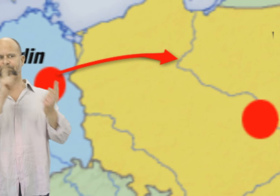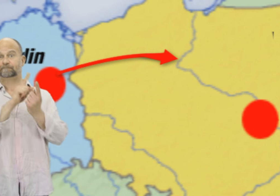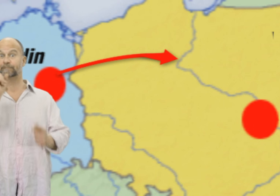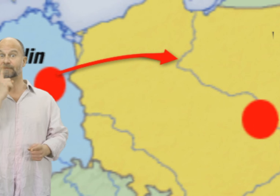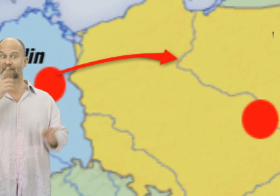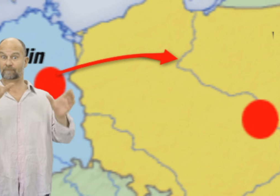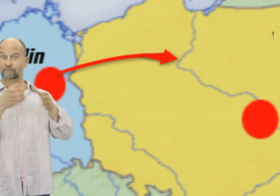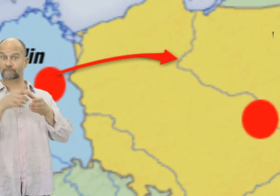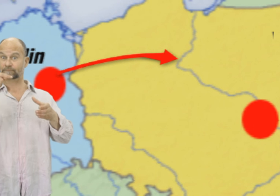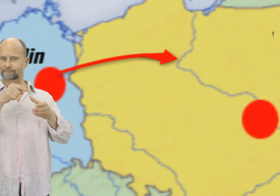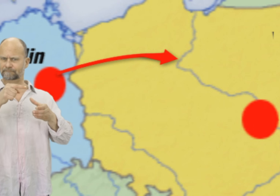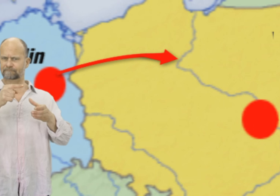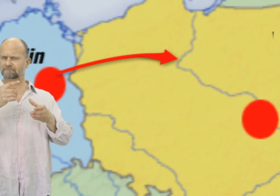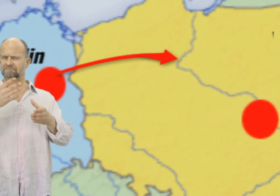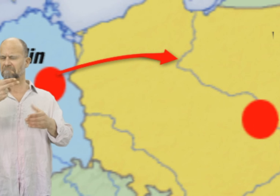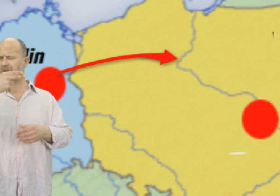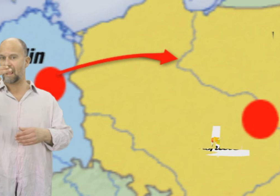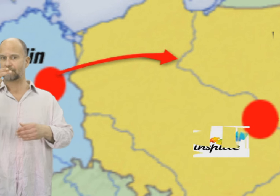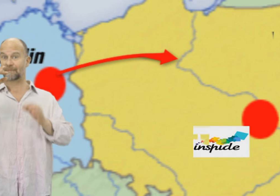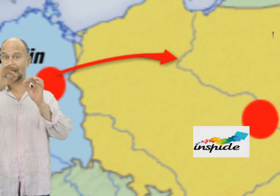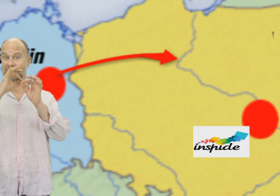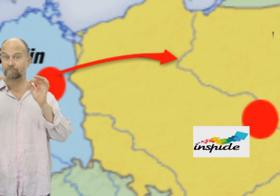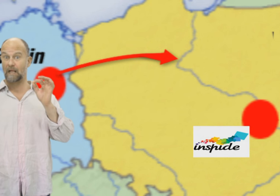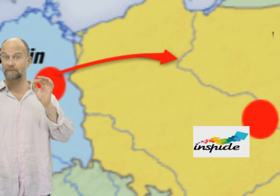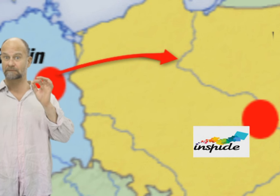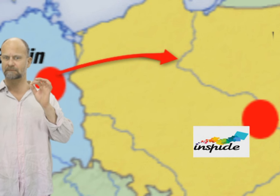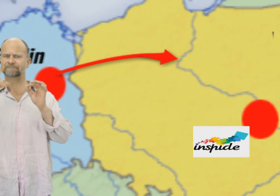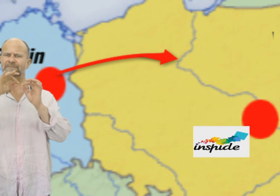Ich treffe dort eine Organisation von Gehörlosen. Diese Gruppe nennt sich INSPIDE (= trotz; ungeachtet).